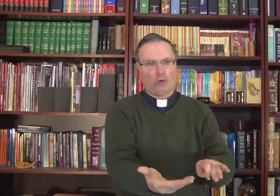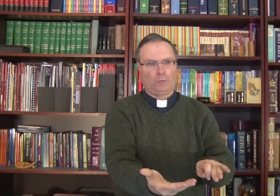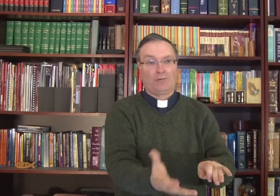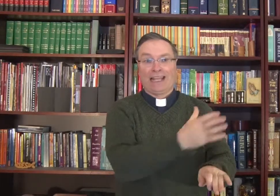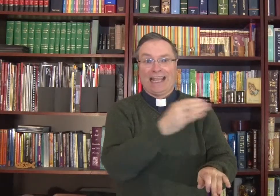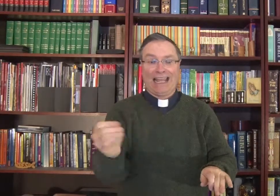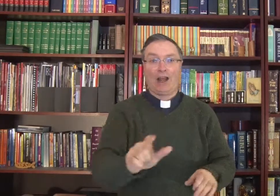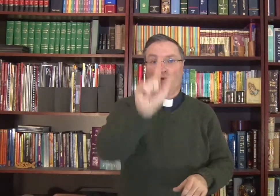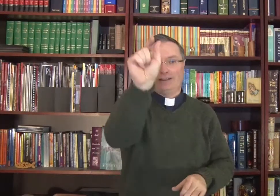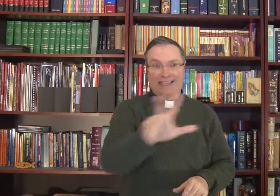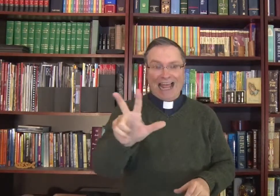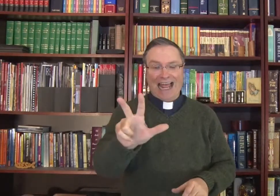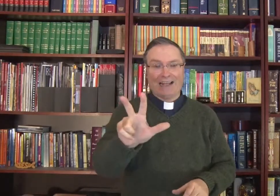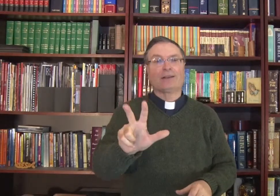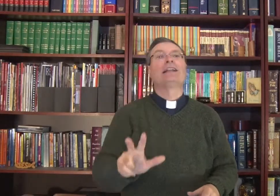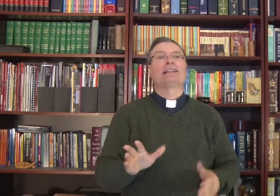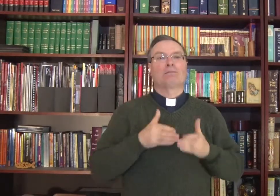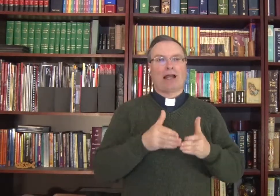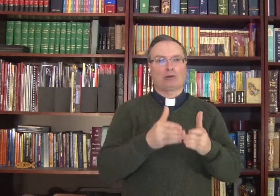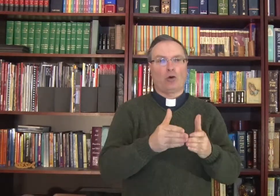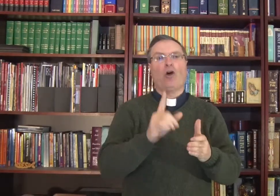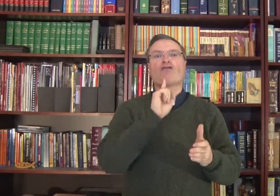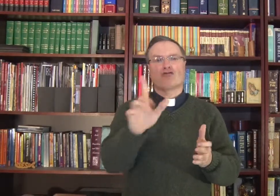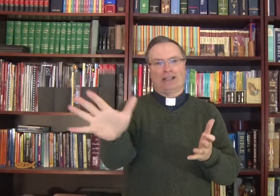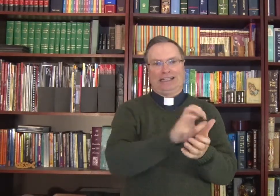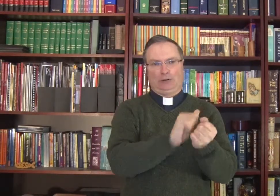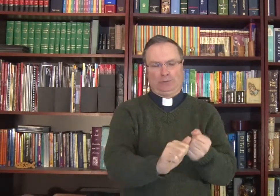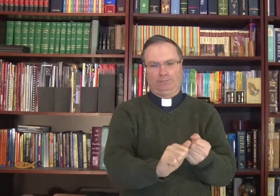et le tiers des bateaux fut détruit.